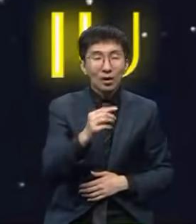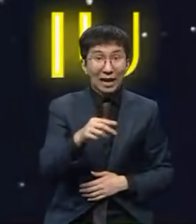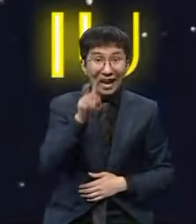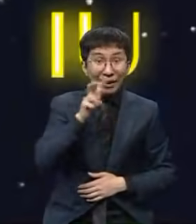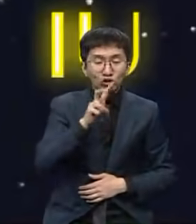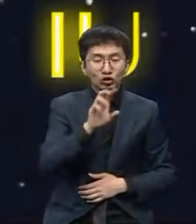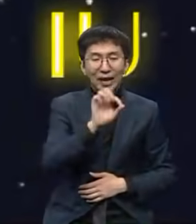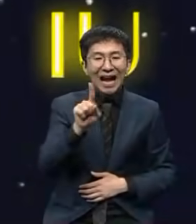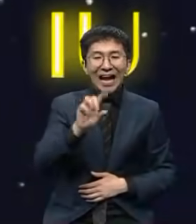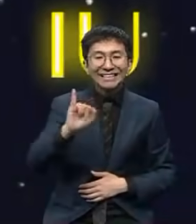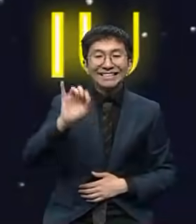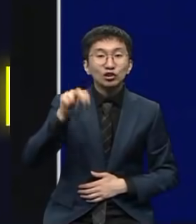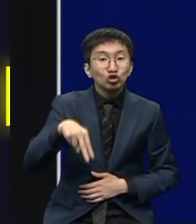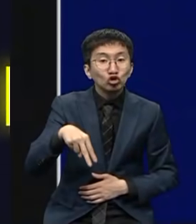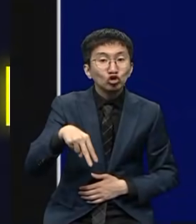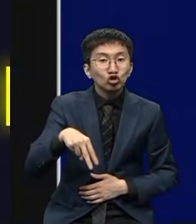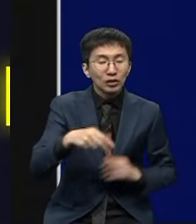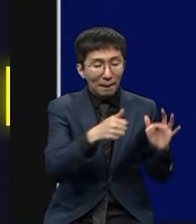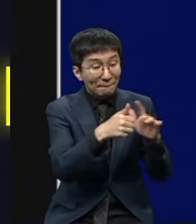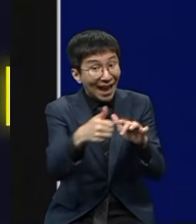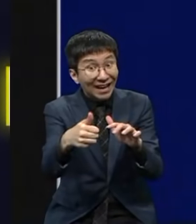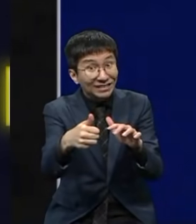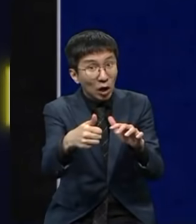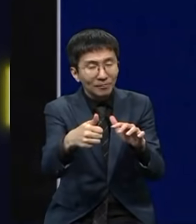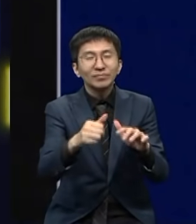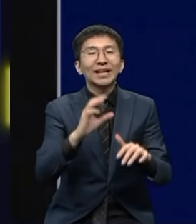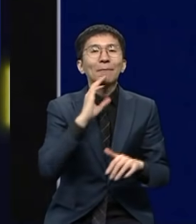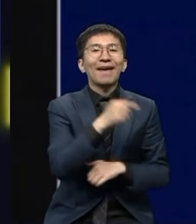회원 수가 189만 명에 달하는데 지난밤에 갑자기 정지됐습니다.